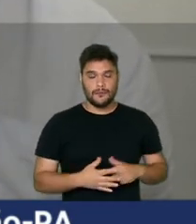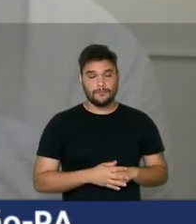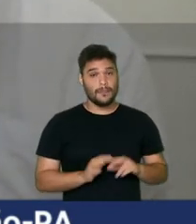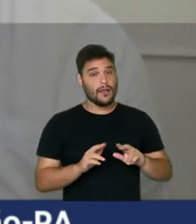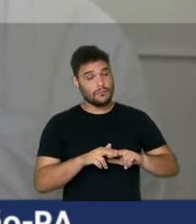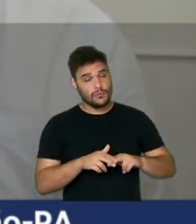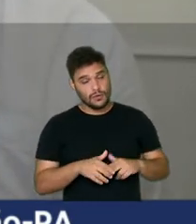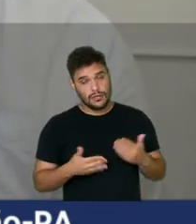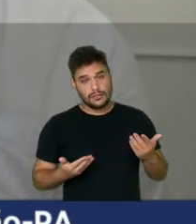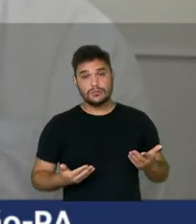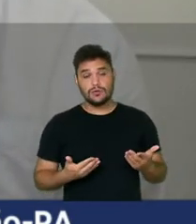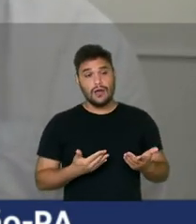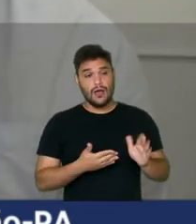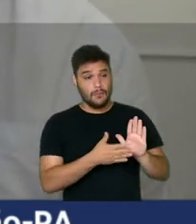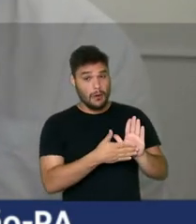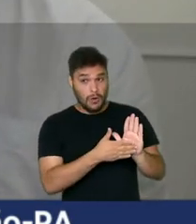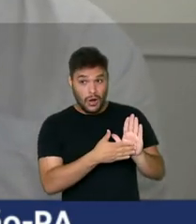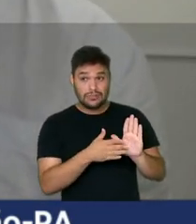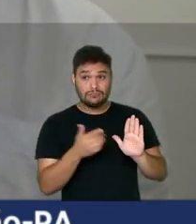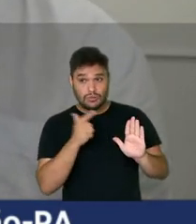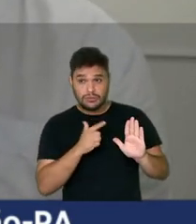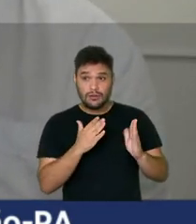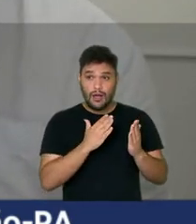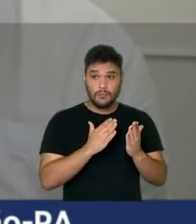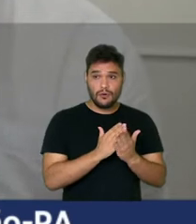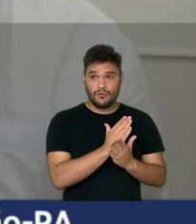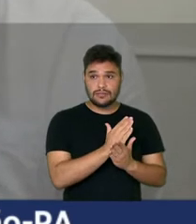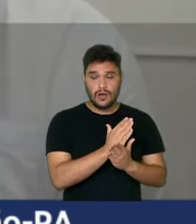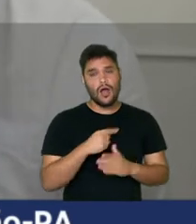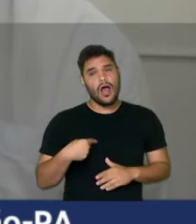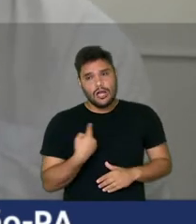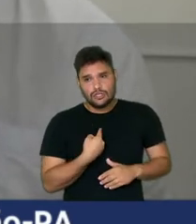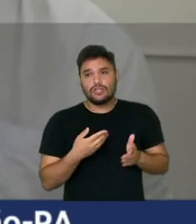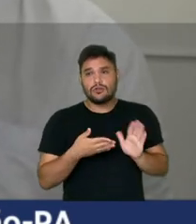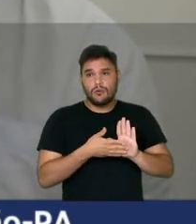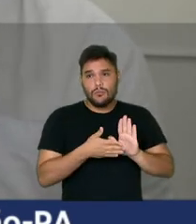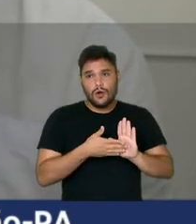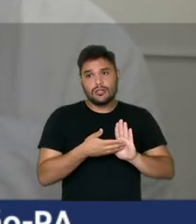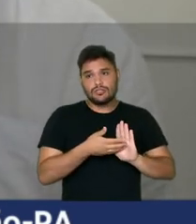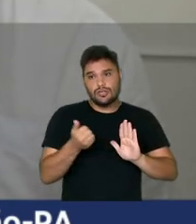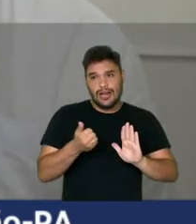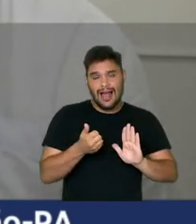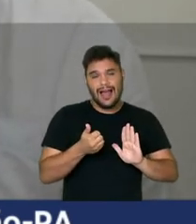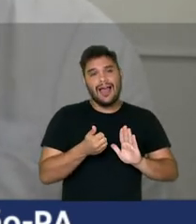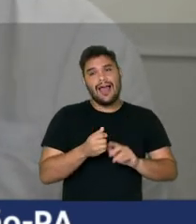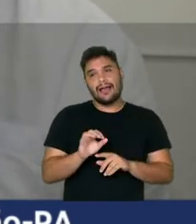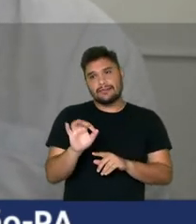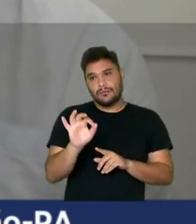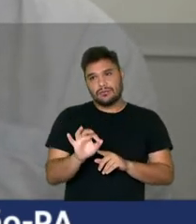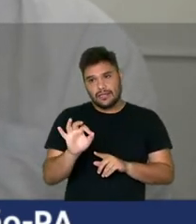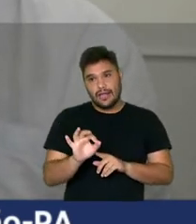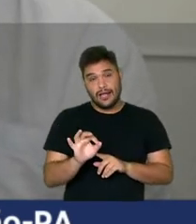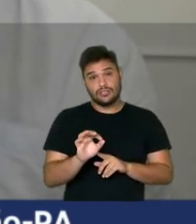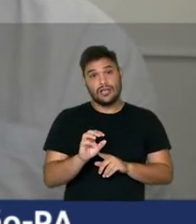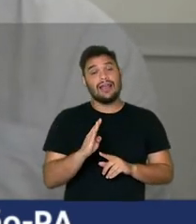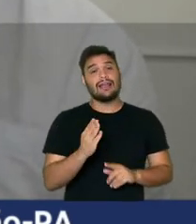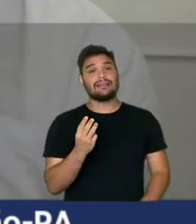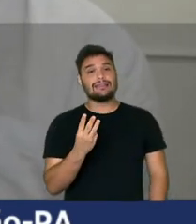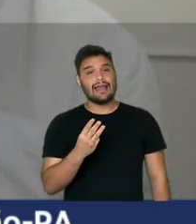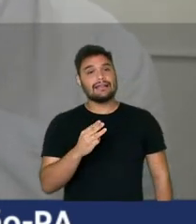MONETÁRIA DE DESPESAS PÚ BLICAS. DESTE MODO, PARA QUE A MATÉRIA SEJA APROVADA, PROPOMOS A RETIRADA DA INDEXAÇÃO, FIXANDO EM 3